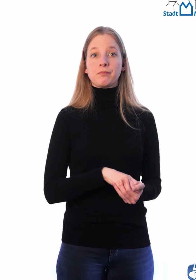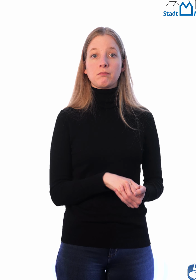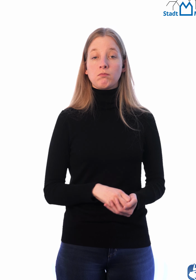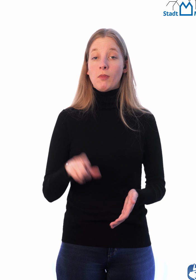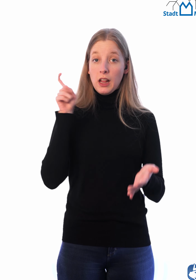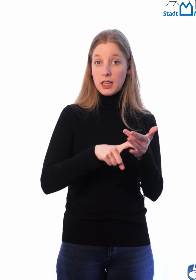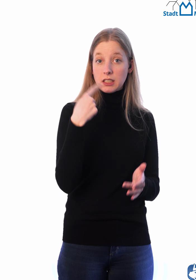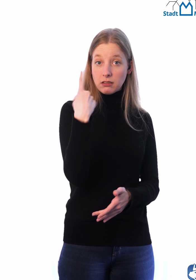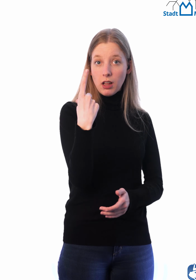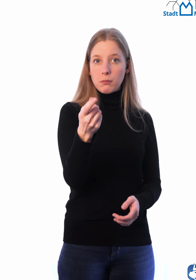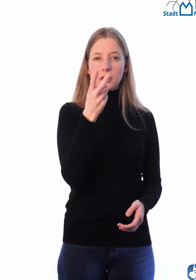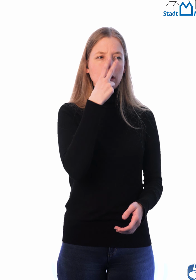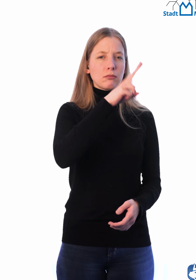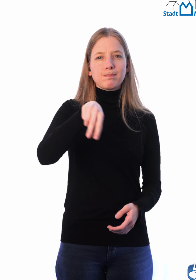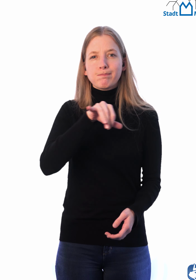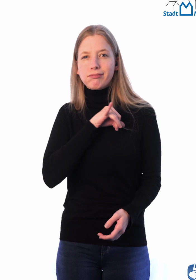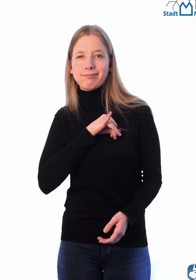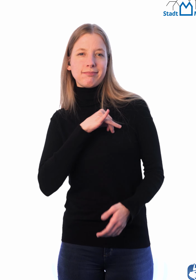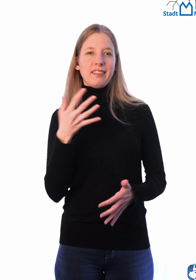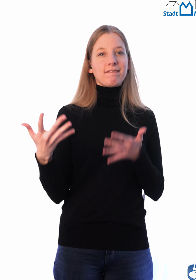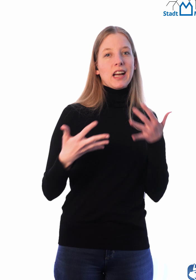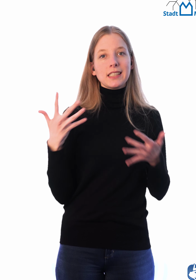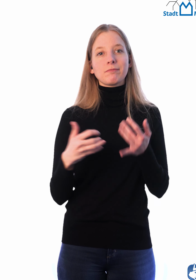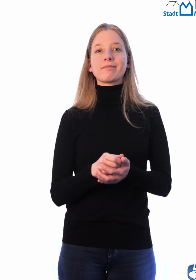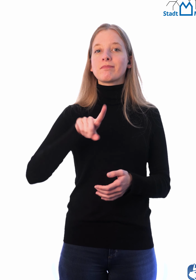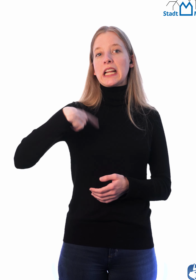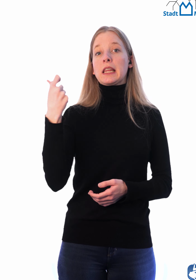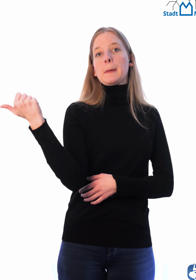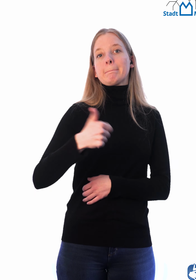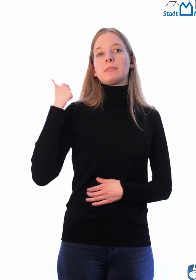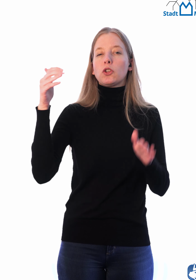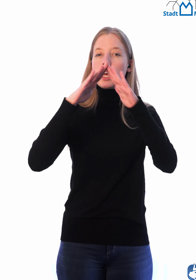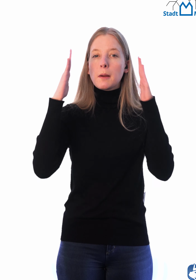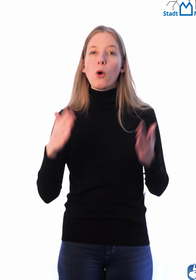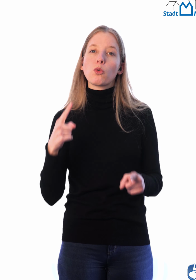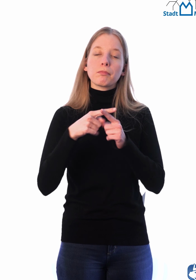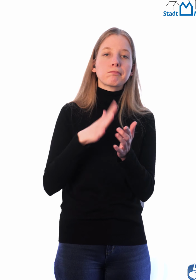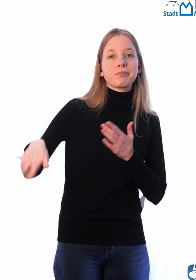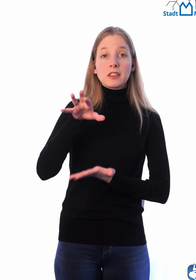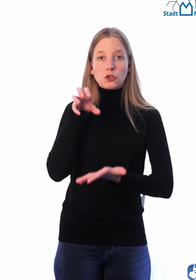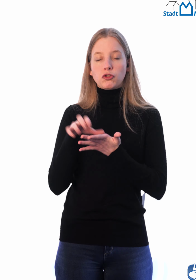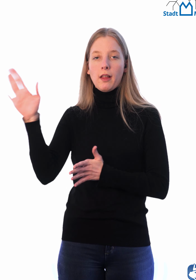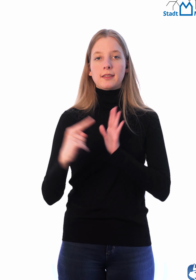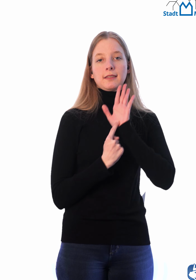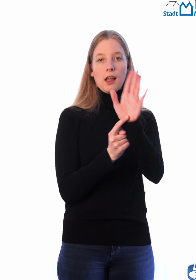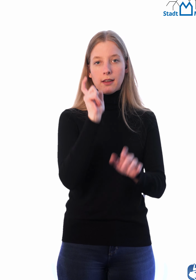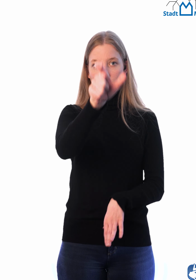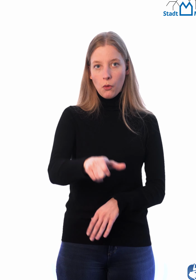Klicken Sie auf „Sehenswertes“ für die besonderen Gebäude und Plätze in Metzingen.